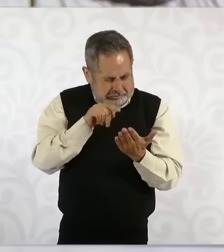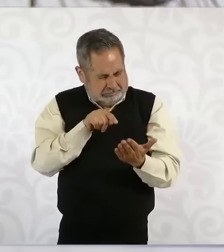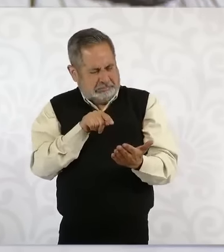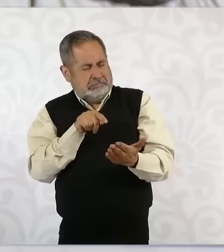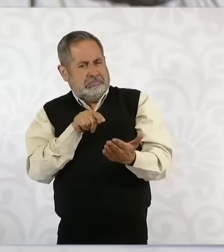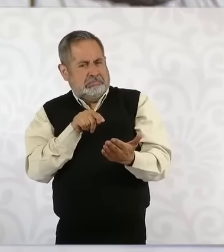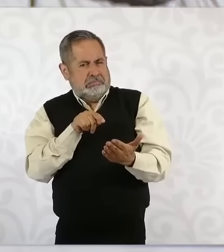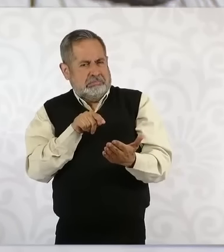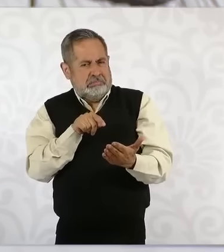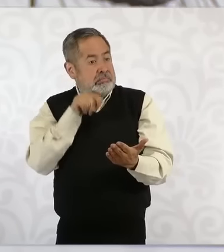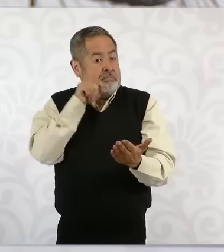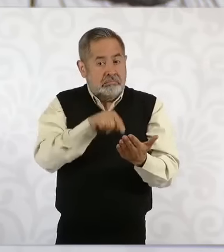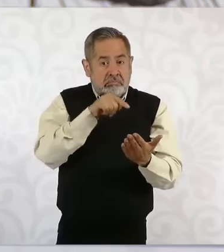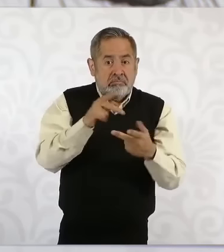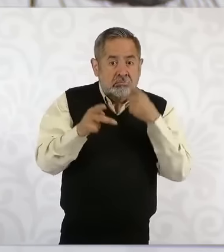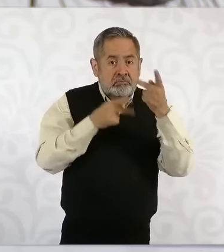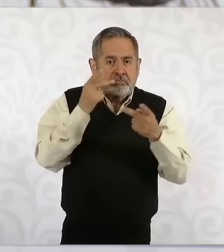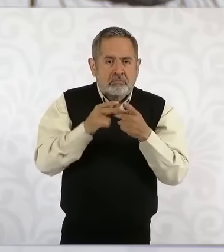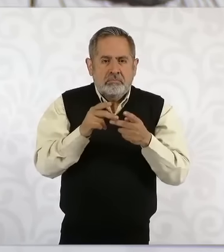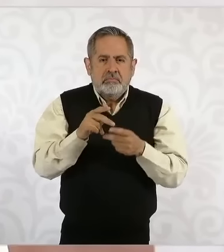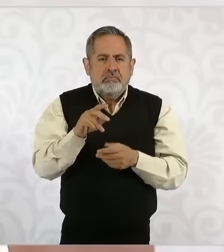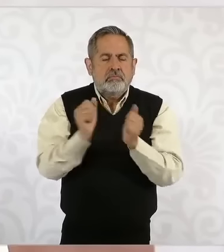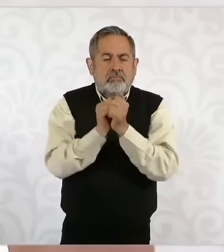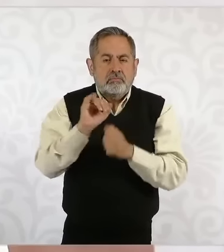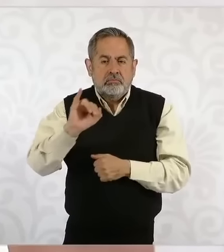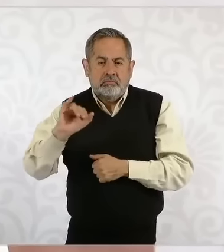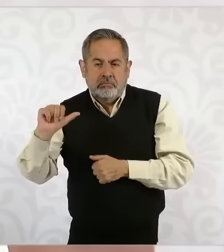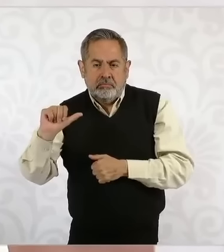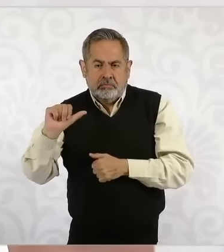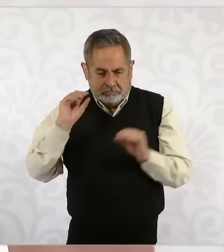que se dedica a generar inteligencia artificial hablando mal de Benito Juárez,